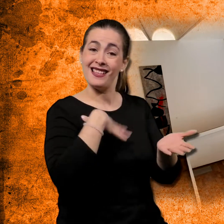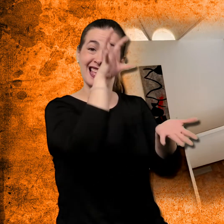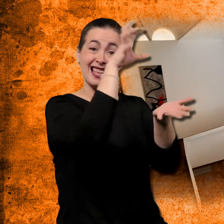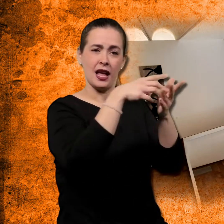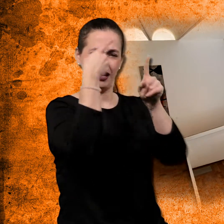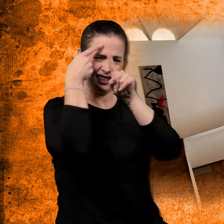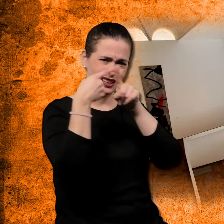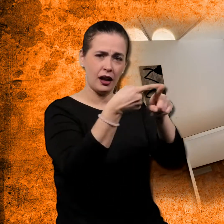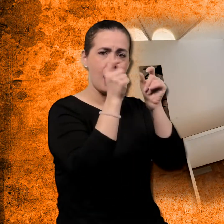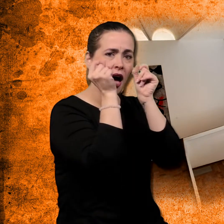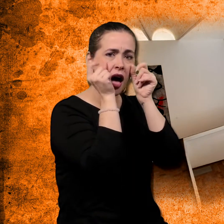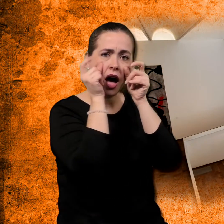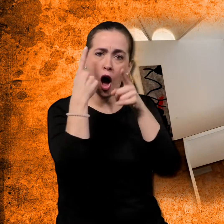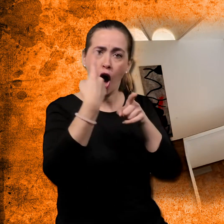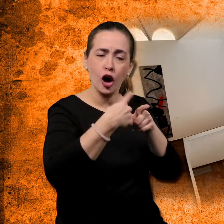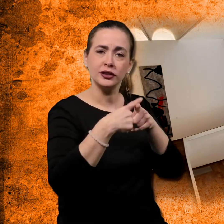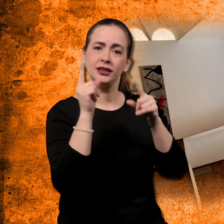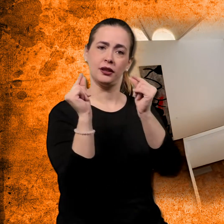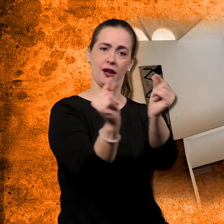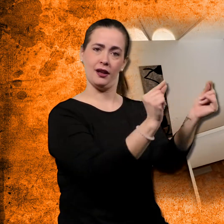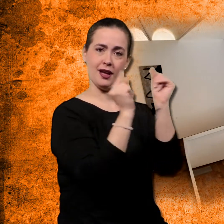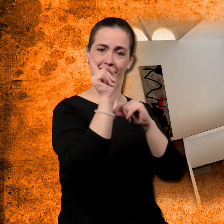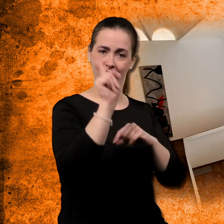sinó en un lloc de descoberta i debat.